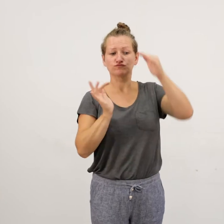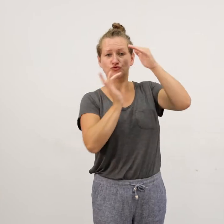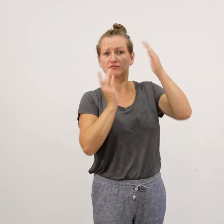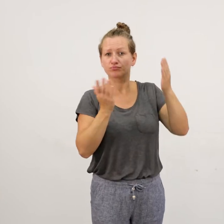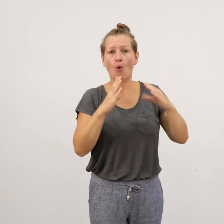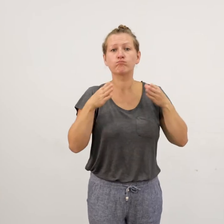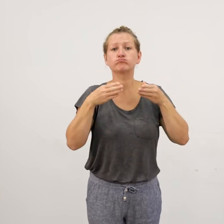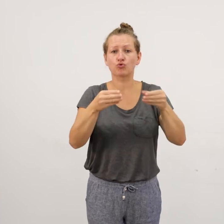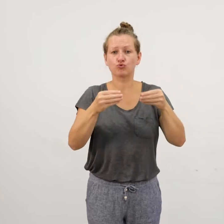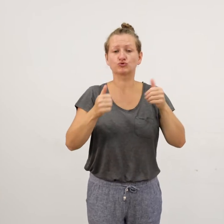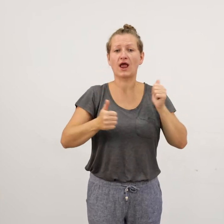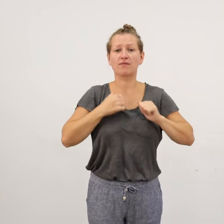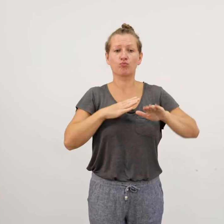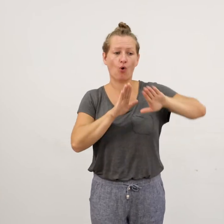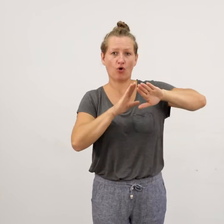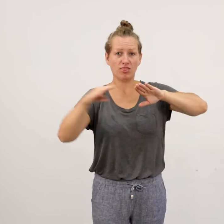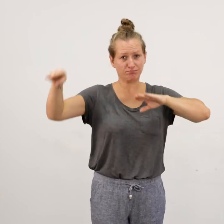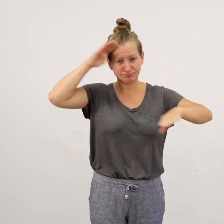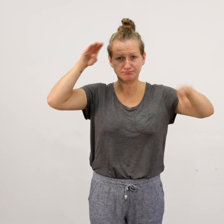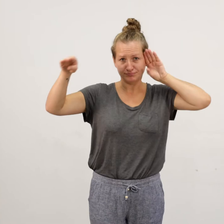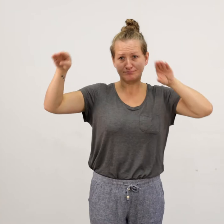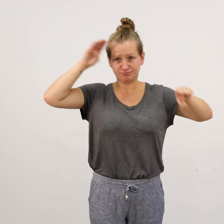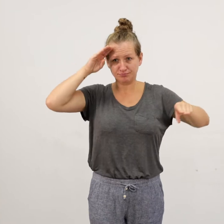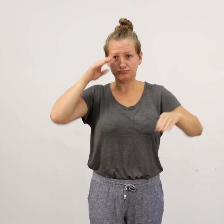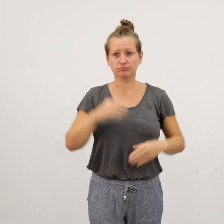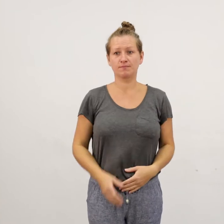Ich funkcją nie była, tak jak w przypadku hełmów,